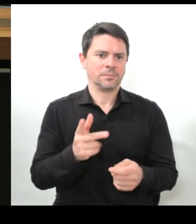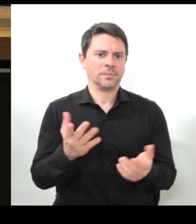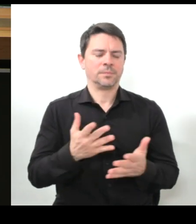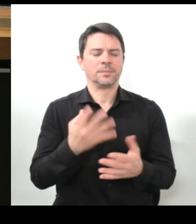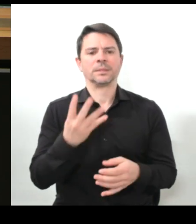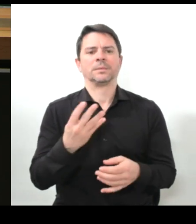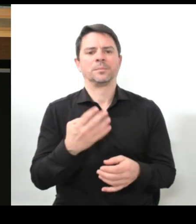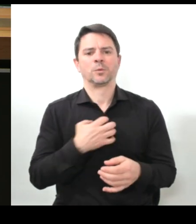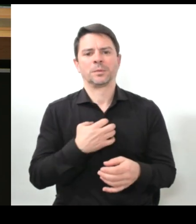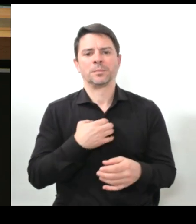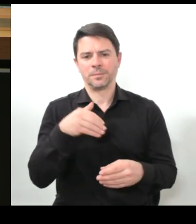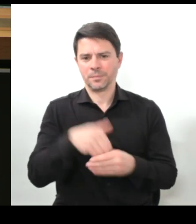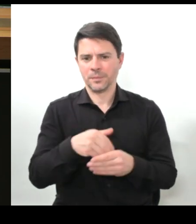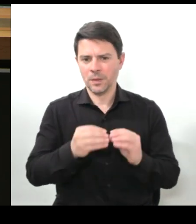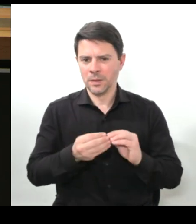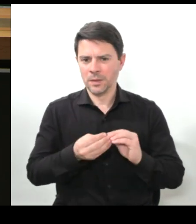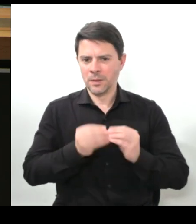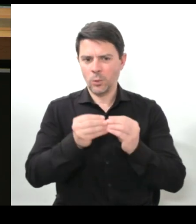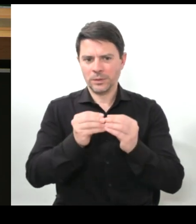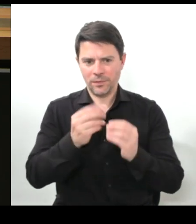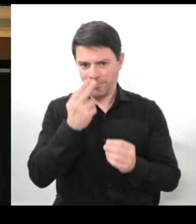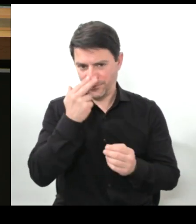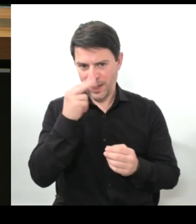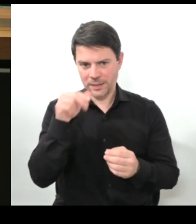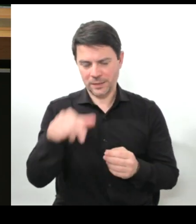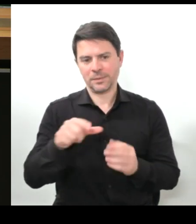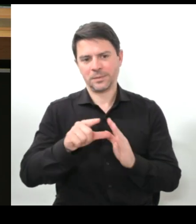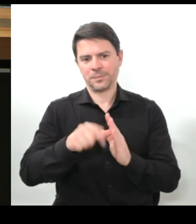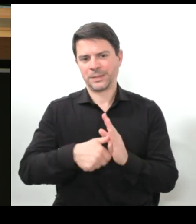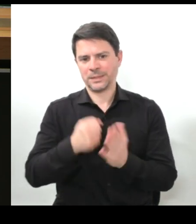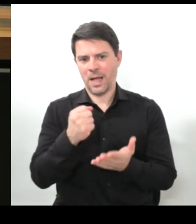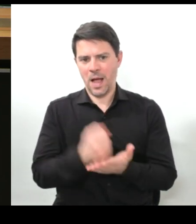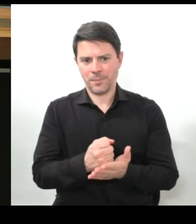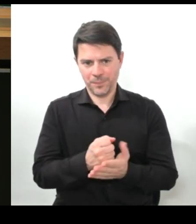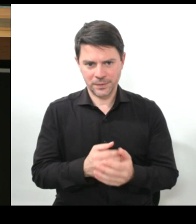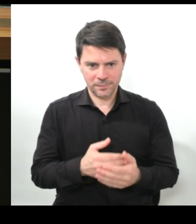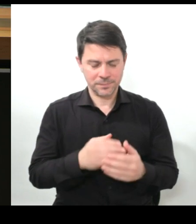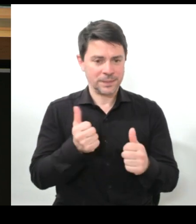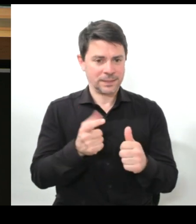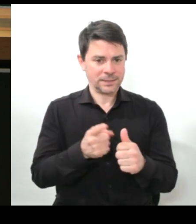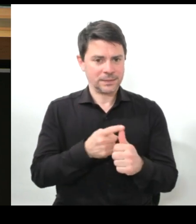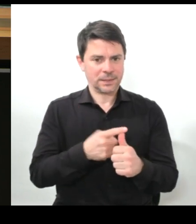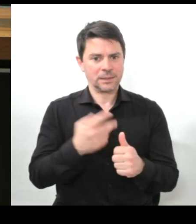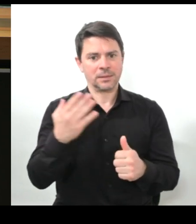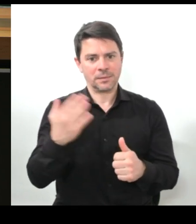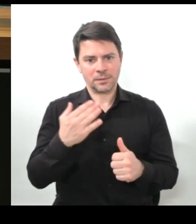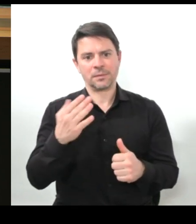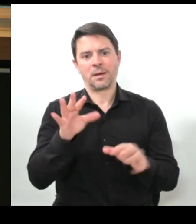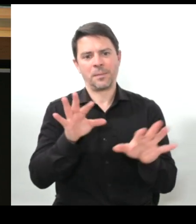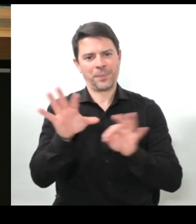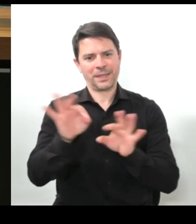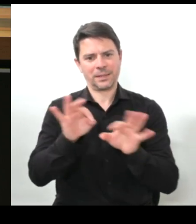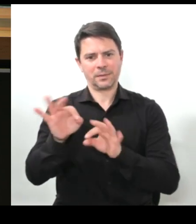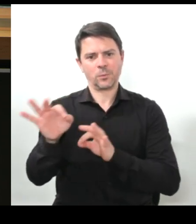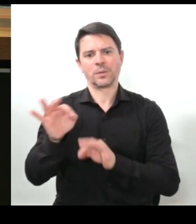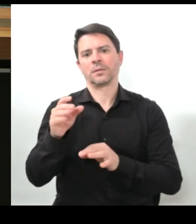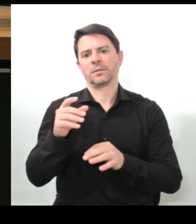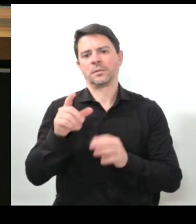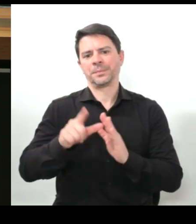ab von dem Verfahren, was wir beispielsweise bei Senatorinnen und Senatoren haben? Warum gibt es die hohe Dauer der Ruhegehaltsbezüge bei einer